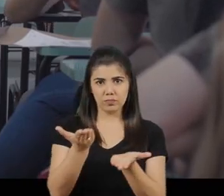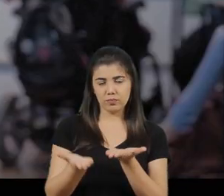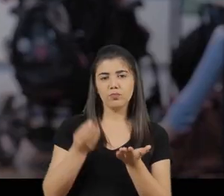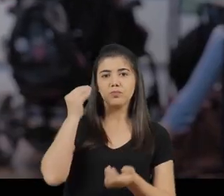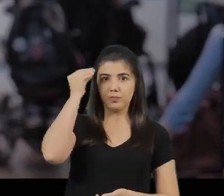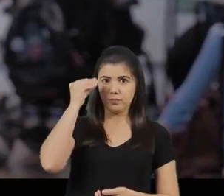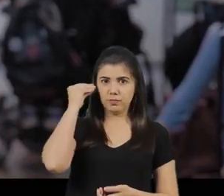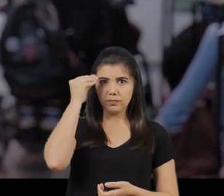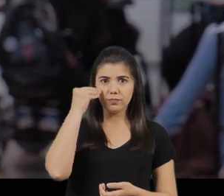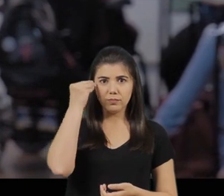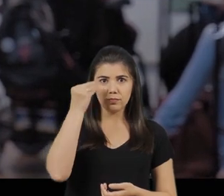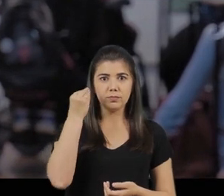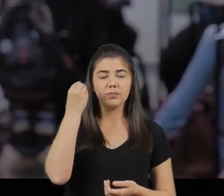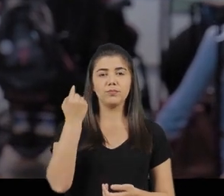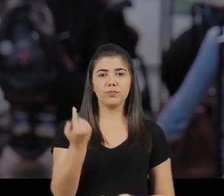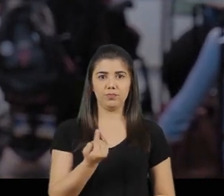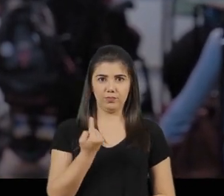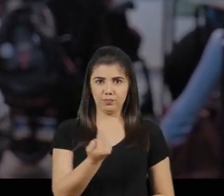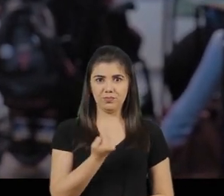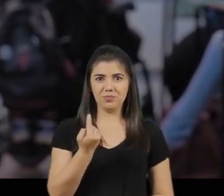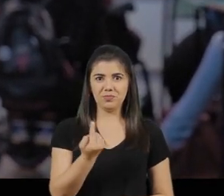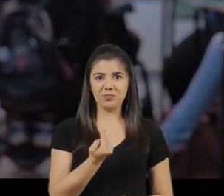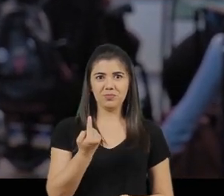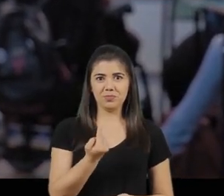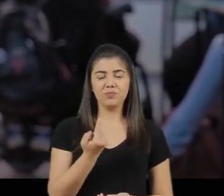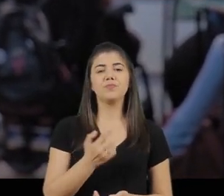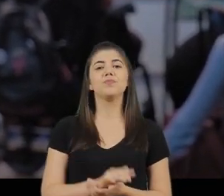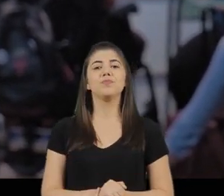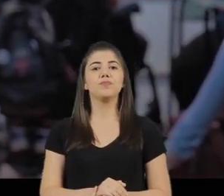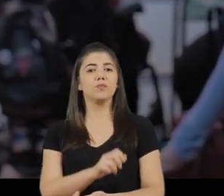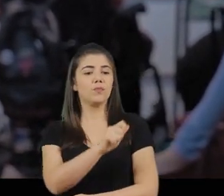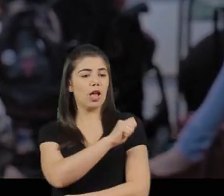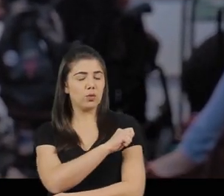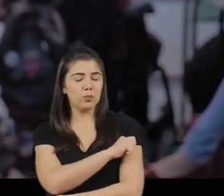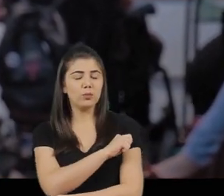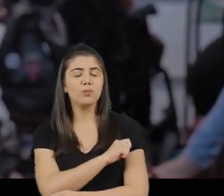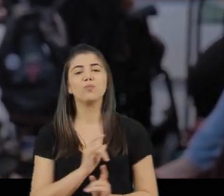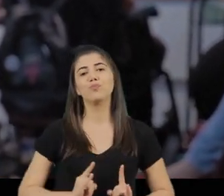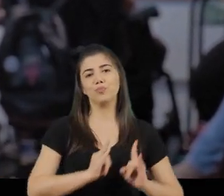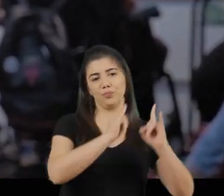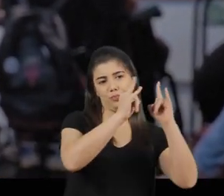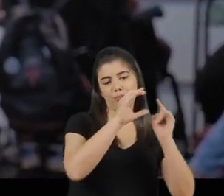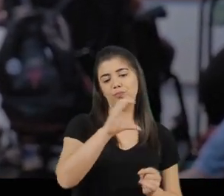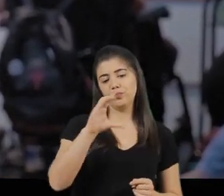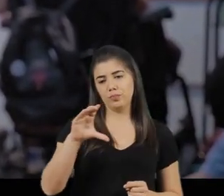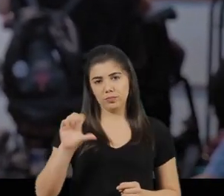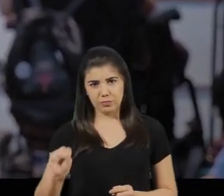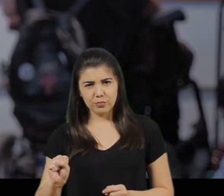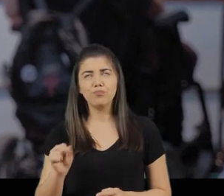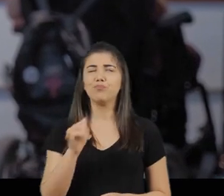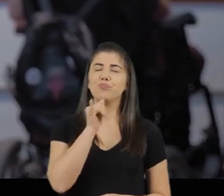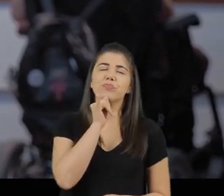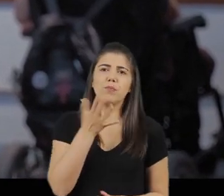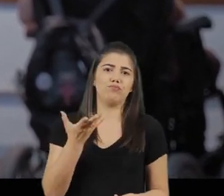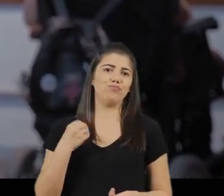alunos do CCS, Medicina, Fisioterapia, Terapia Ocupacional, enfim,